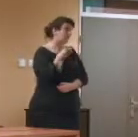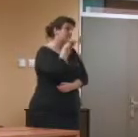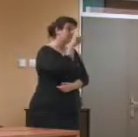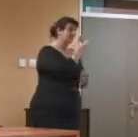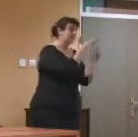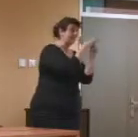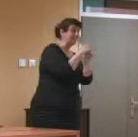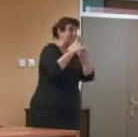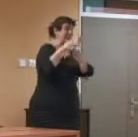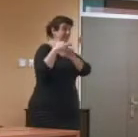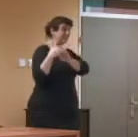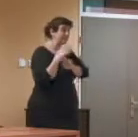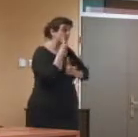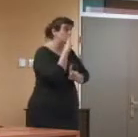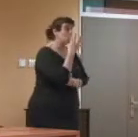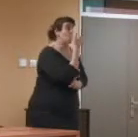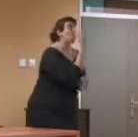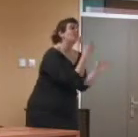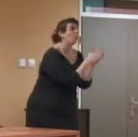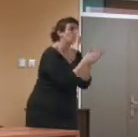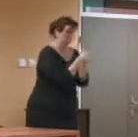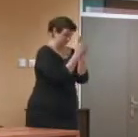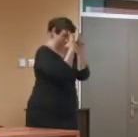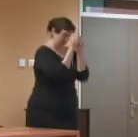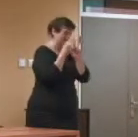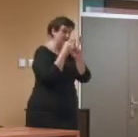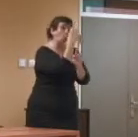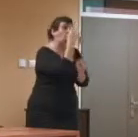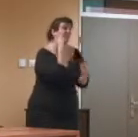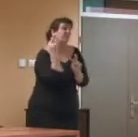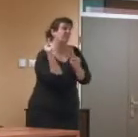grandes tramas de corrupción, y uno de los periódicos que lo destapó fue El Mundo.